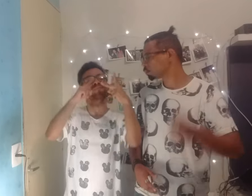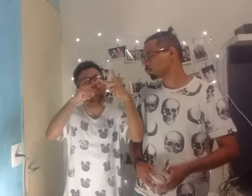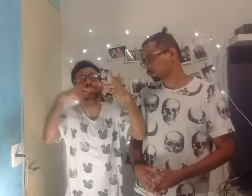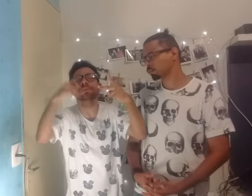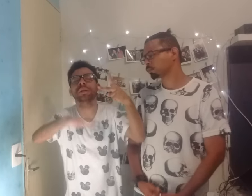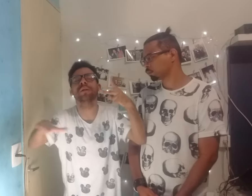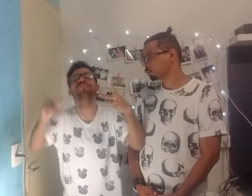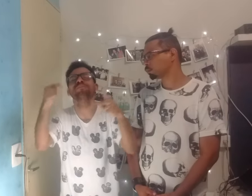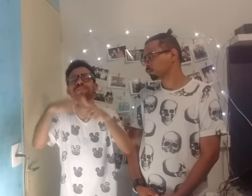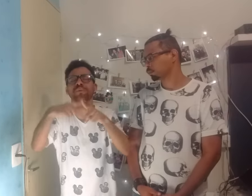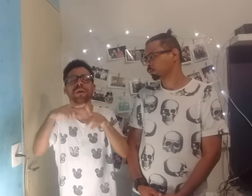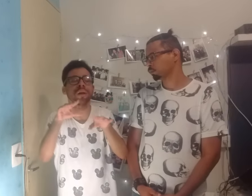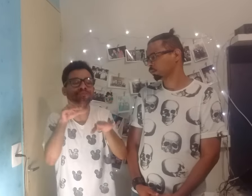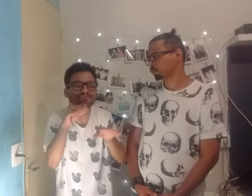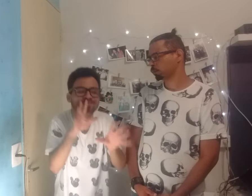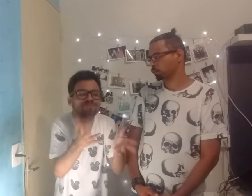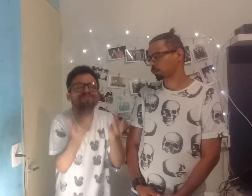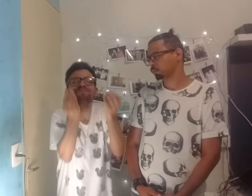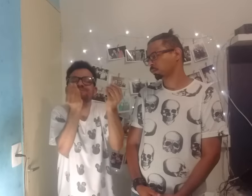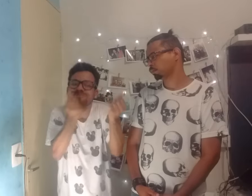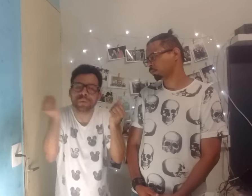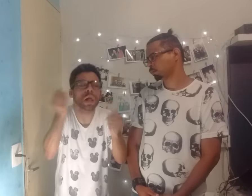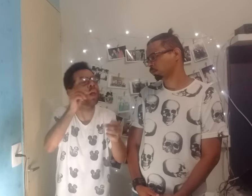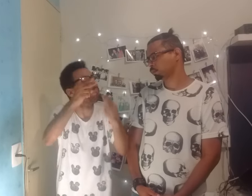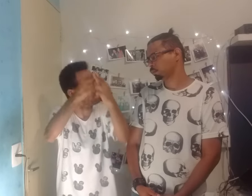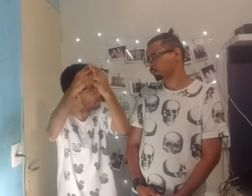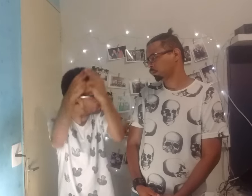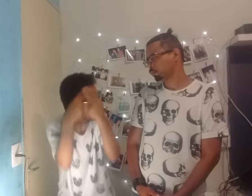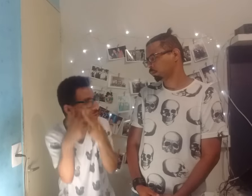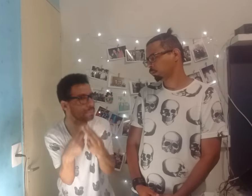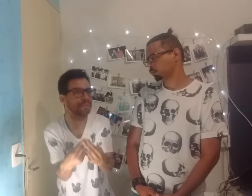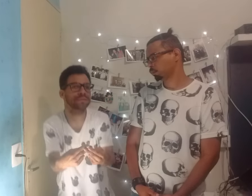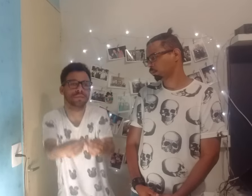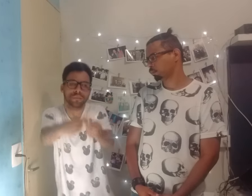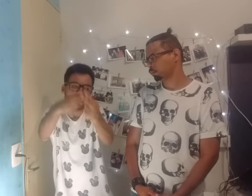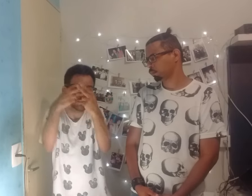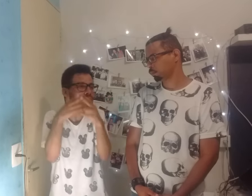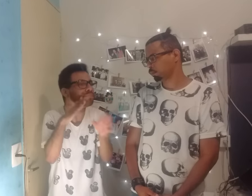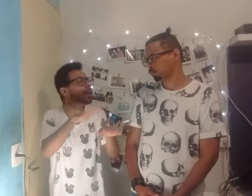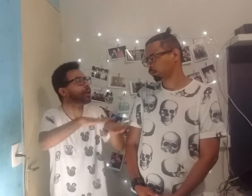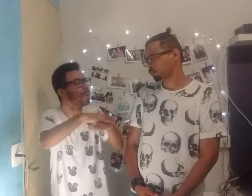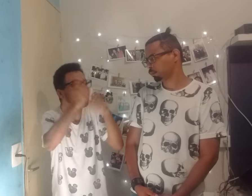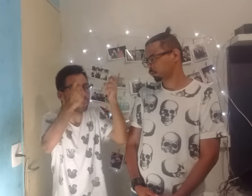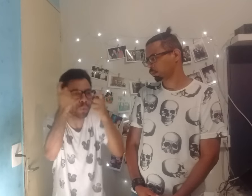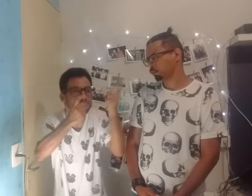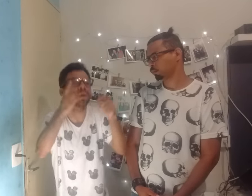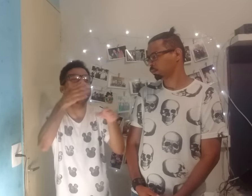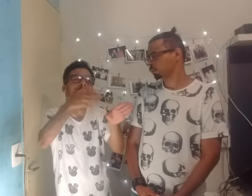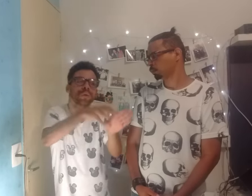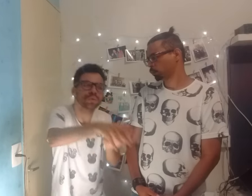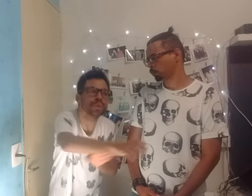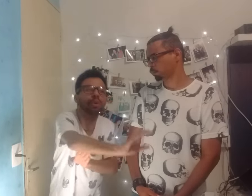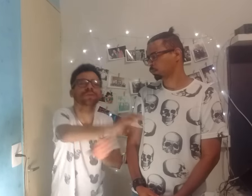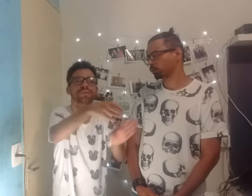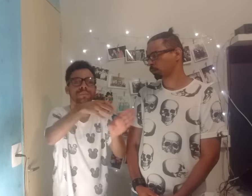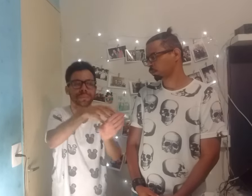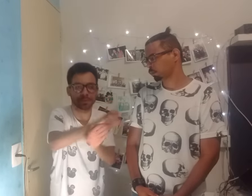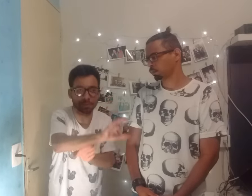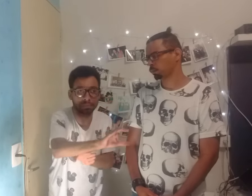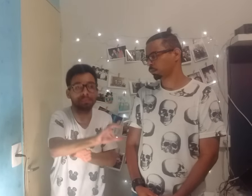não mexe adulto idade , precisa criança para Psicóloga muito paciência , muito conversam preocupado , conselho